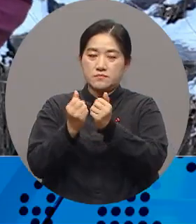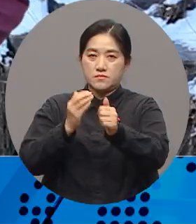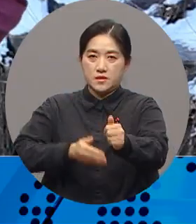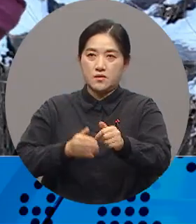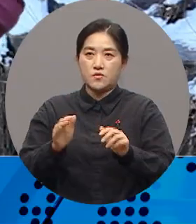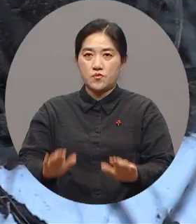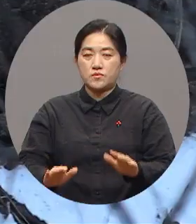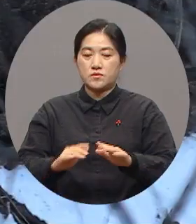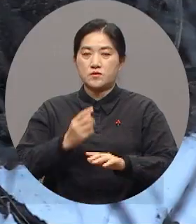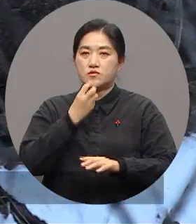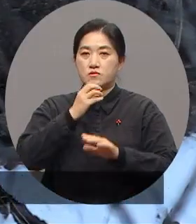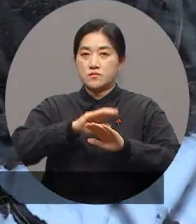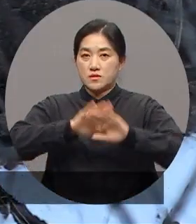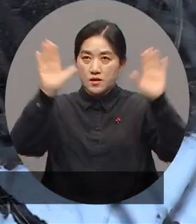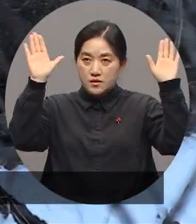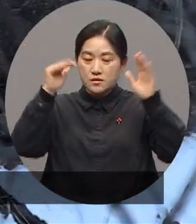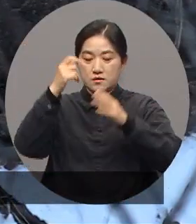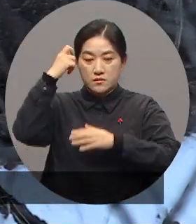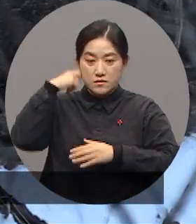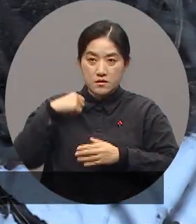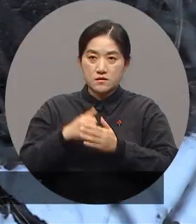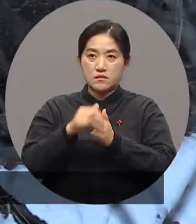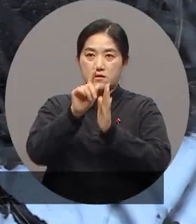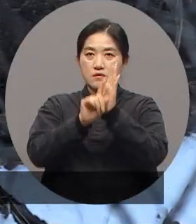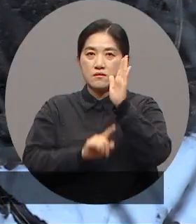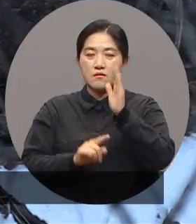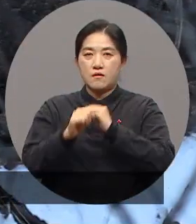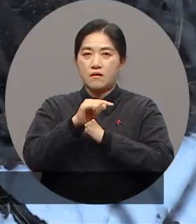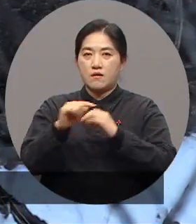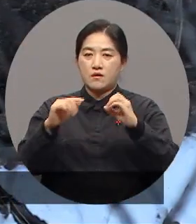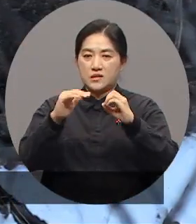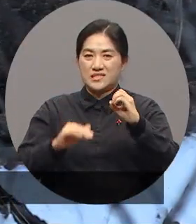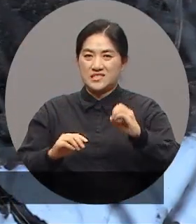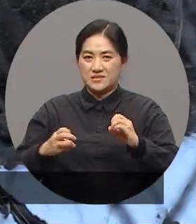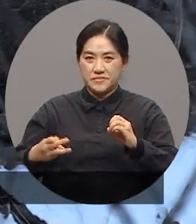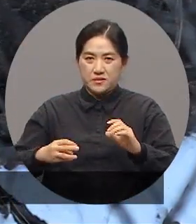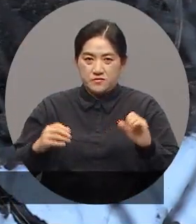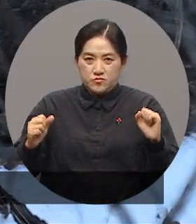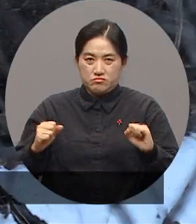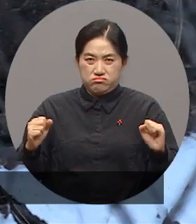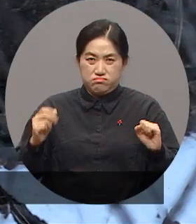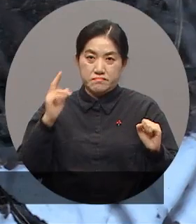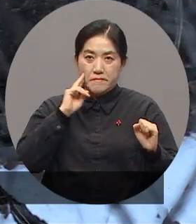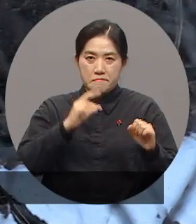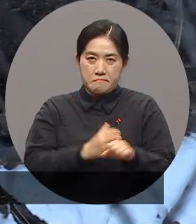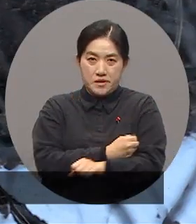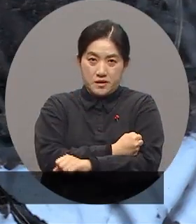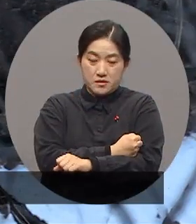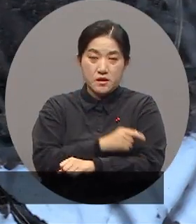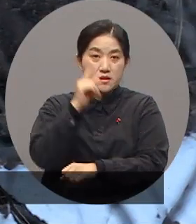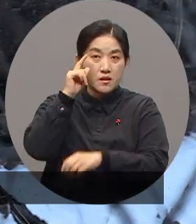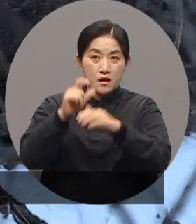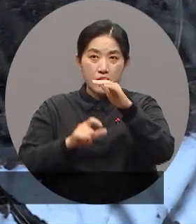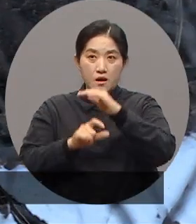이 시간 이후 날씨는 어떨지 기상센터 연결해 알아봅니다. 박하명 캐스터 알려주시죠. (기상캐스터) 오늘 서울은 낮 동안에도체감 온도가 영하 13도를 밑도는 등